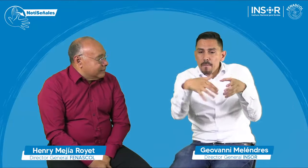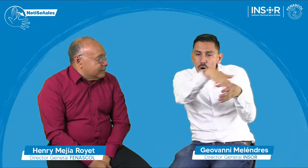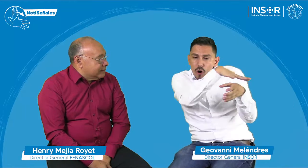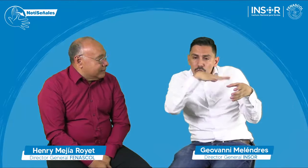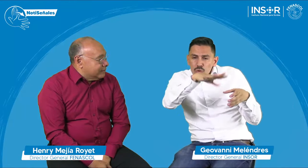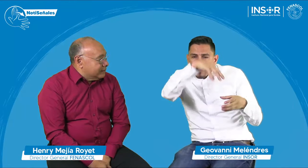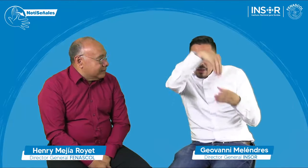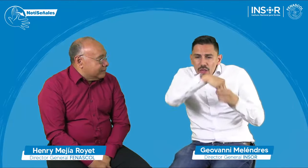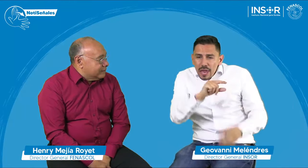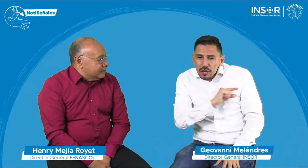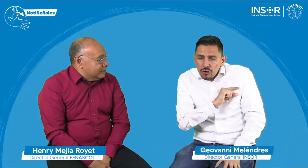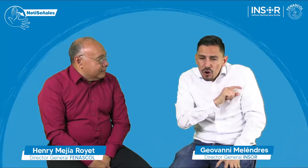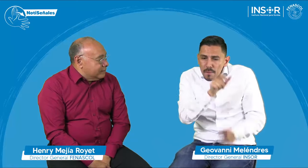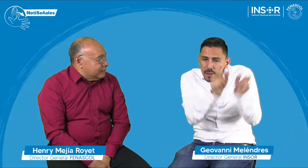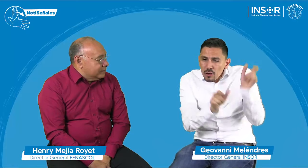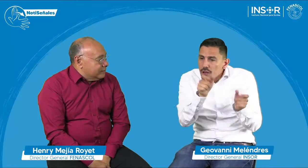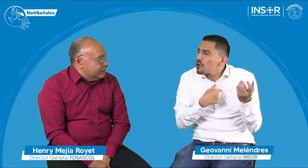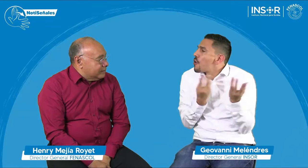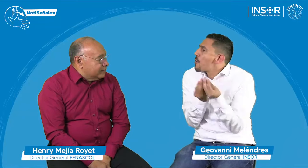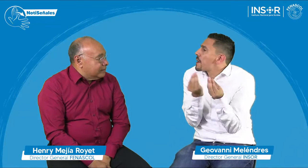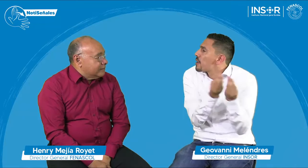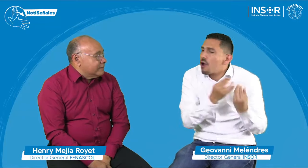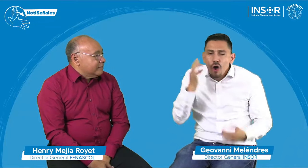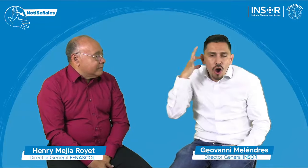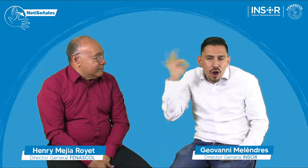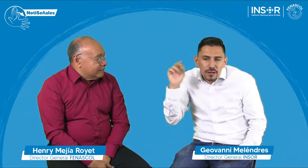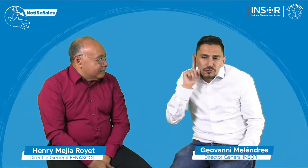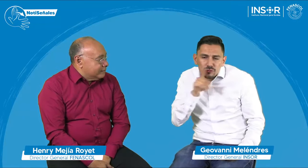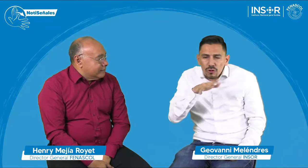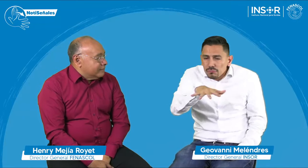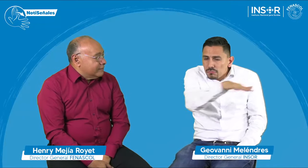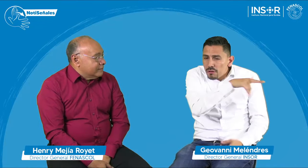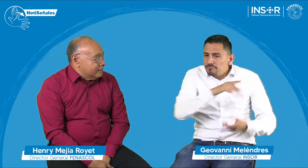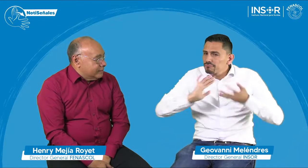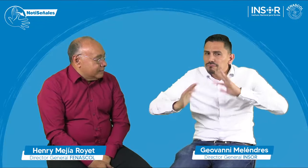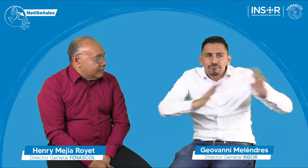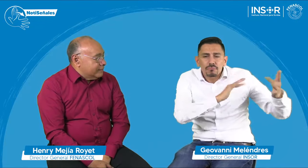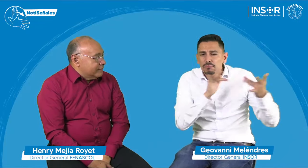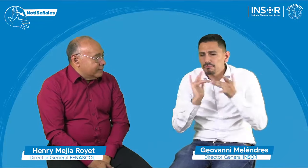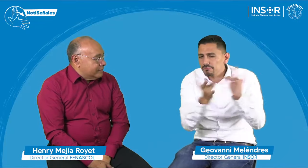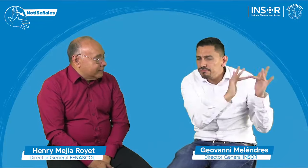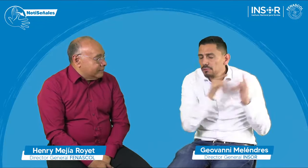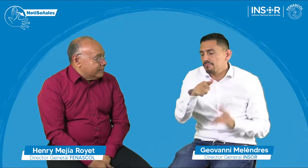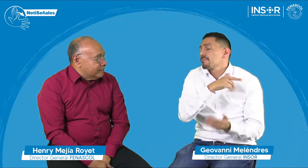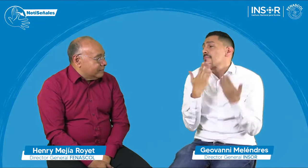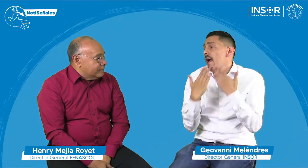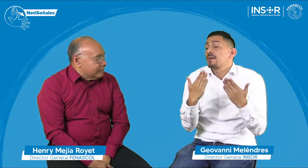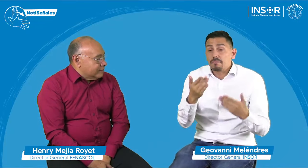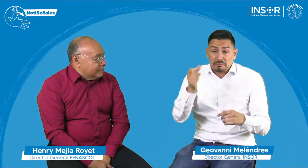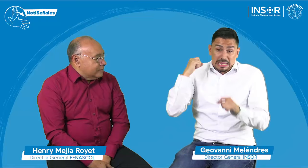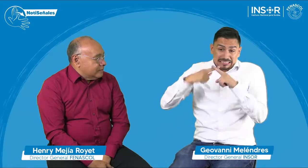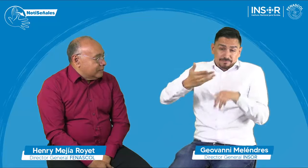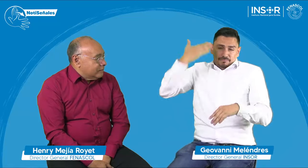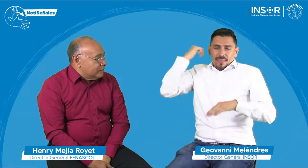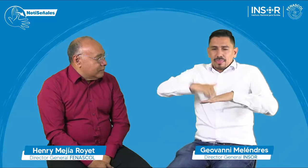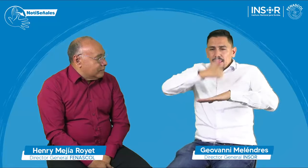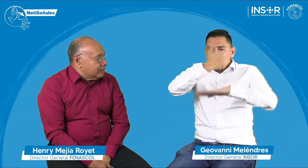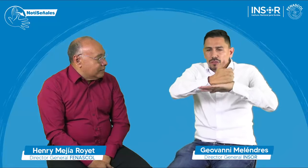entidad del gobierno además de eso quiero agradecer también al equipo interno de INSOR a mis